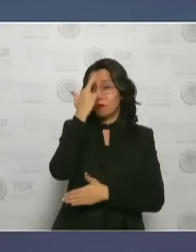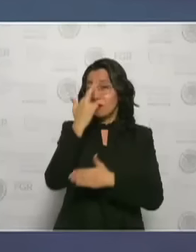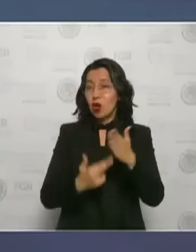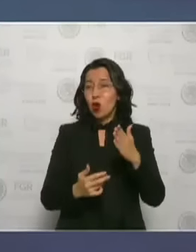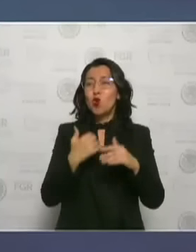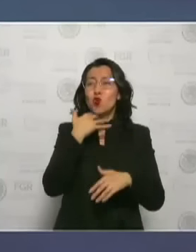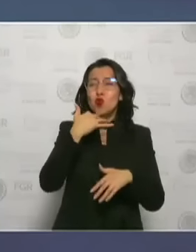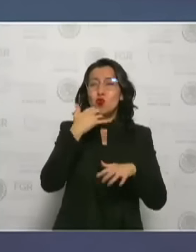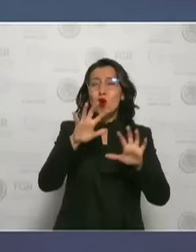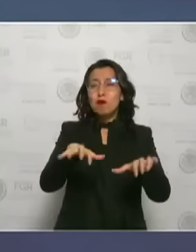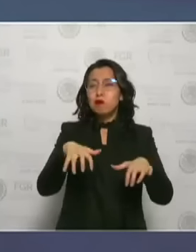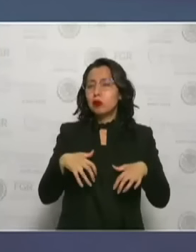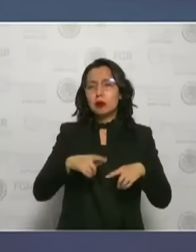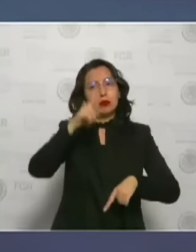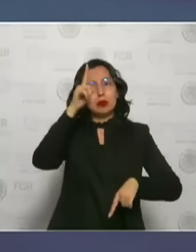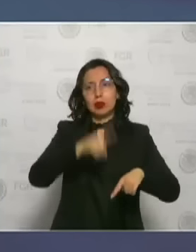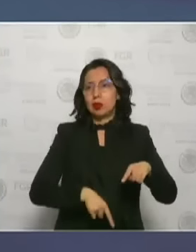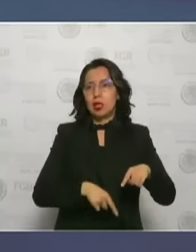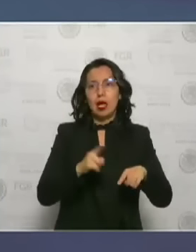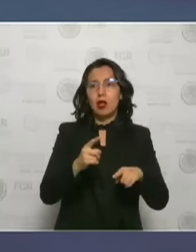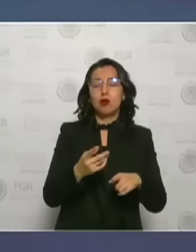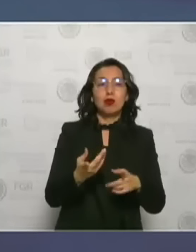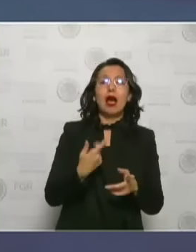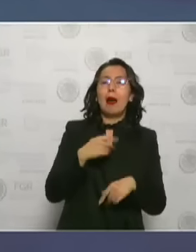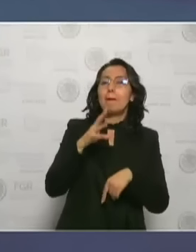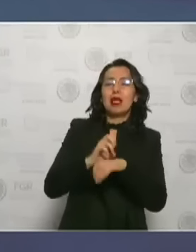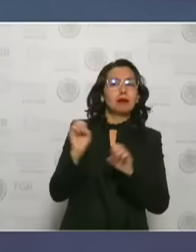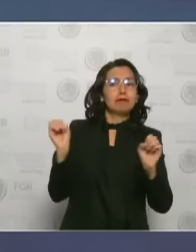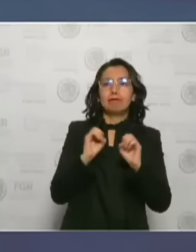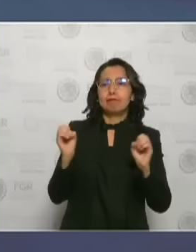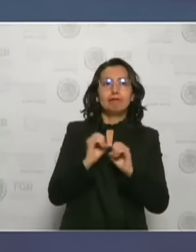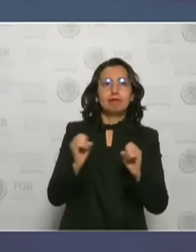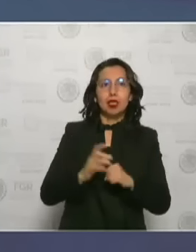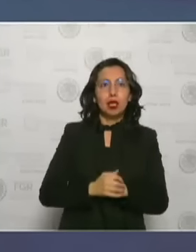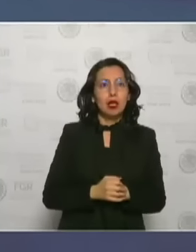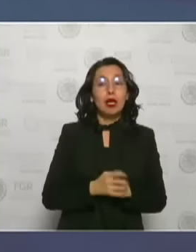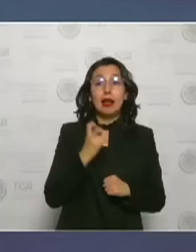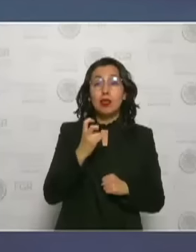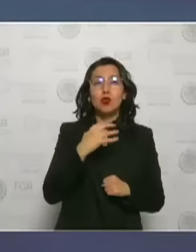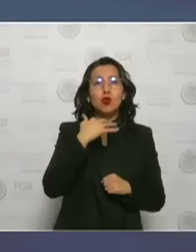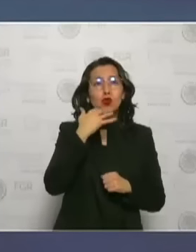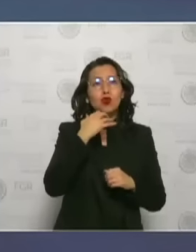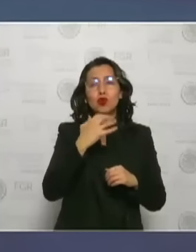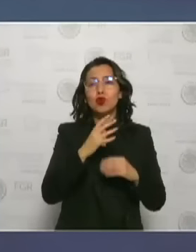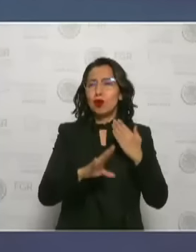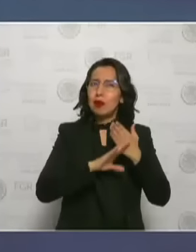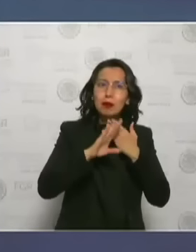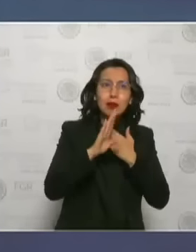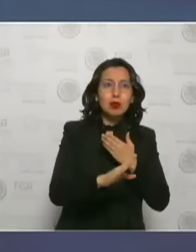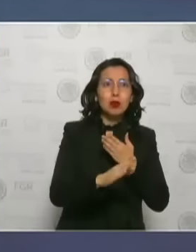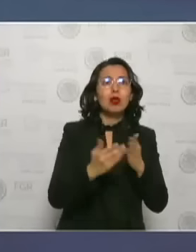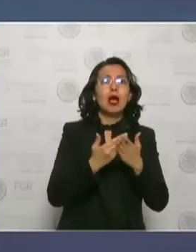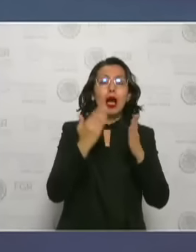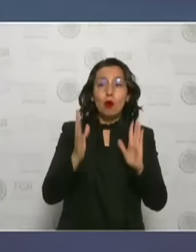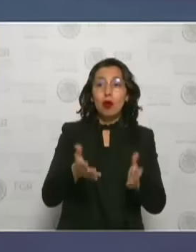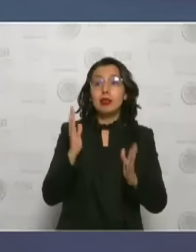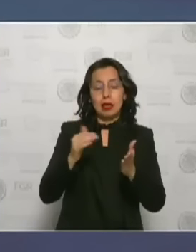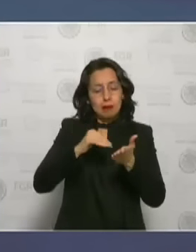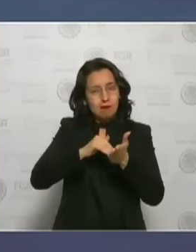negligencia o falta administrativa. El combate a la corrupción se enmarca en una estrategia de